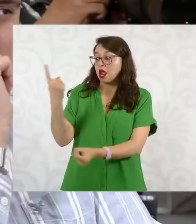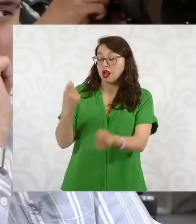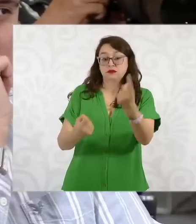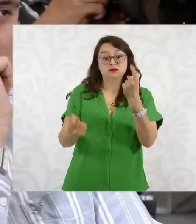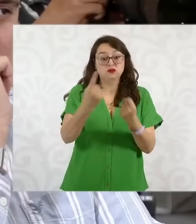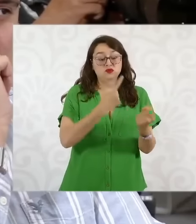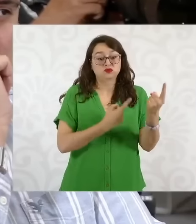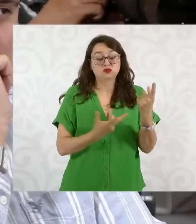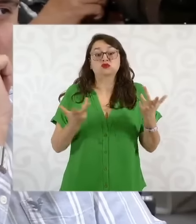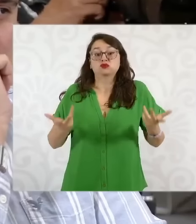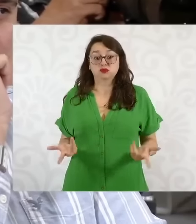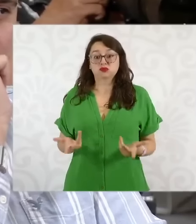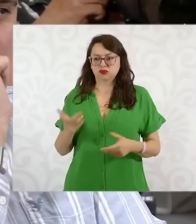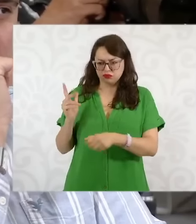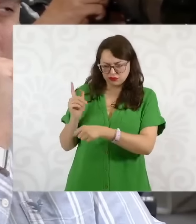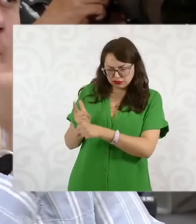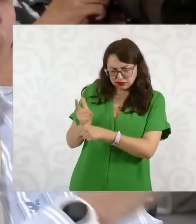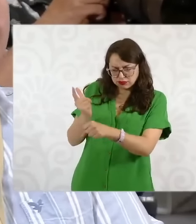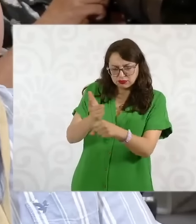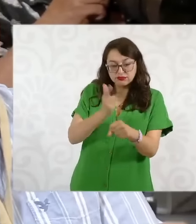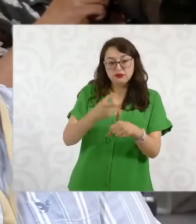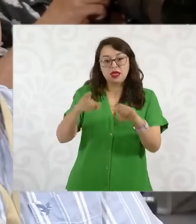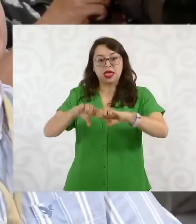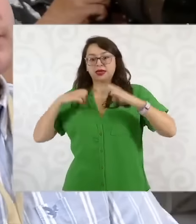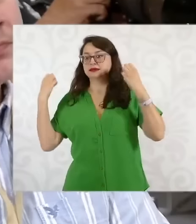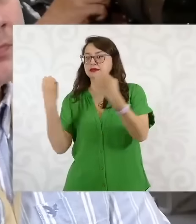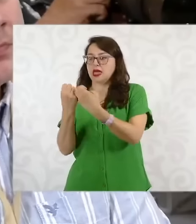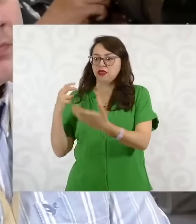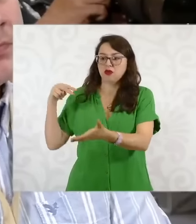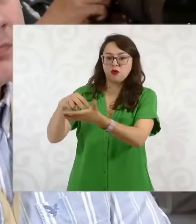al movimiento que pues fueron captados en en los estadios, ¿no? Como es el caso del diputado Javier